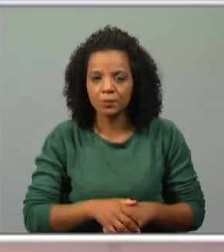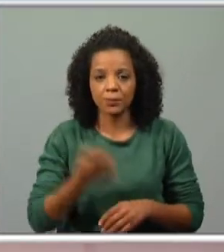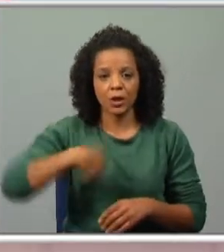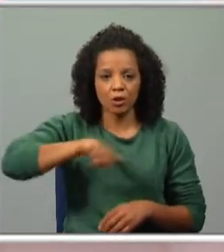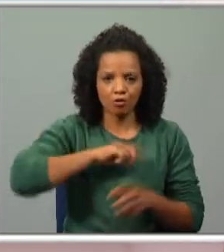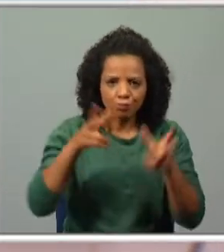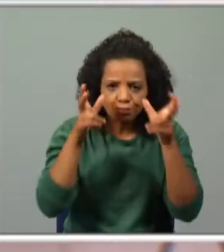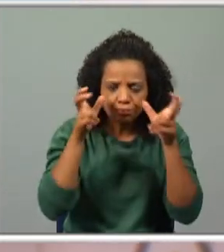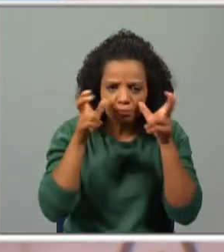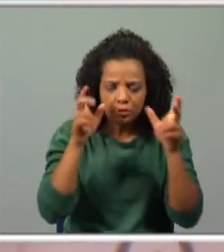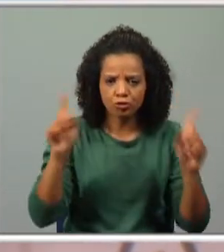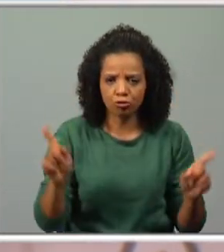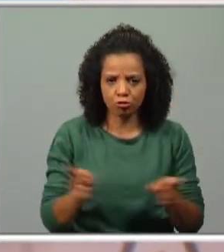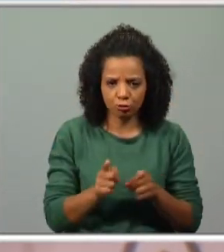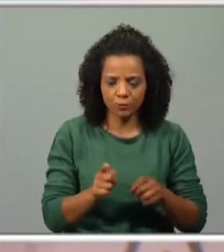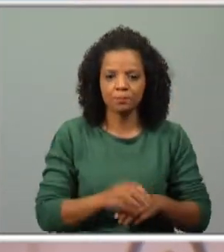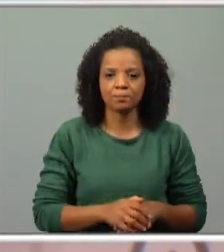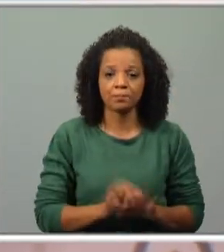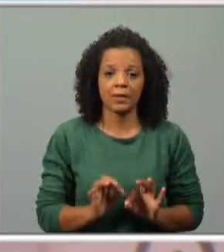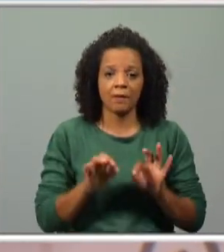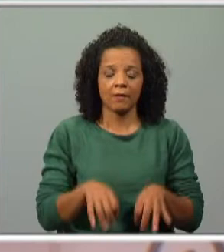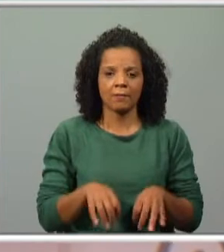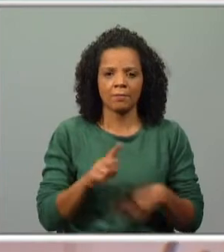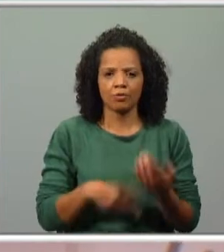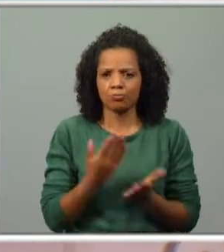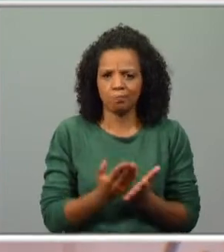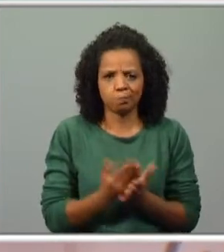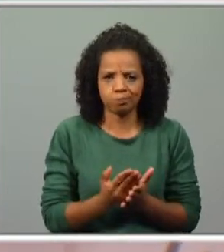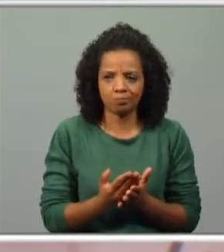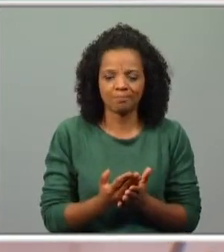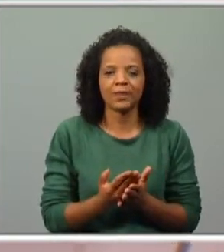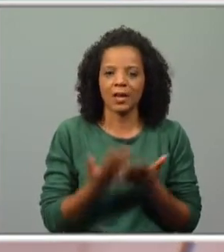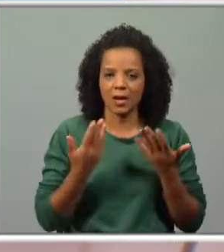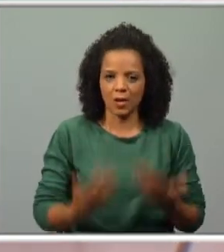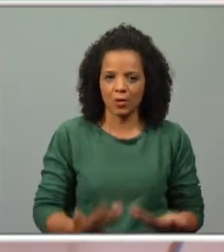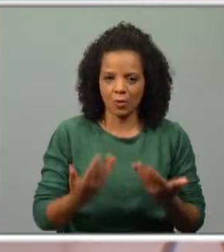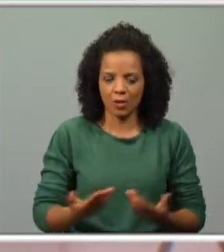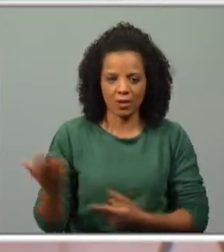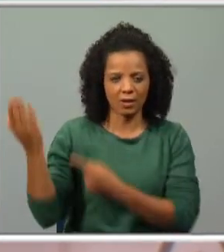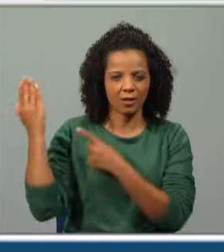e esse certo E acabamos por não analisar cá está ele aquilo que te peço para já 沒錯，我們最終沒有分析他就是我現在對你的要求